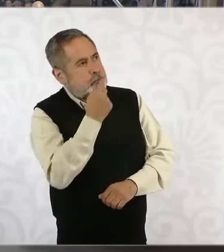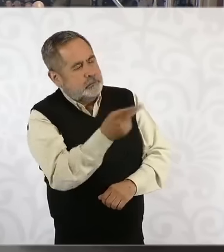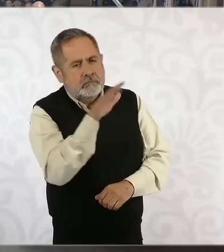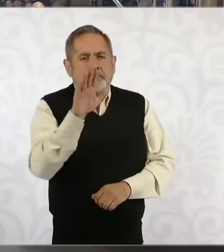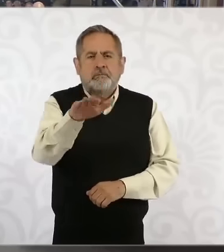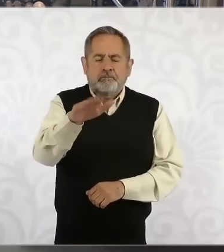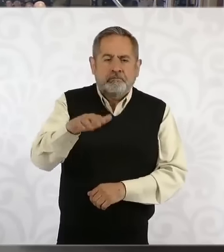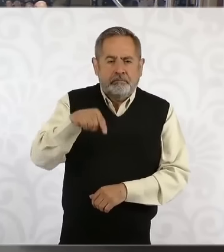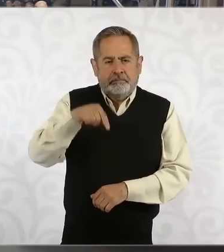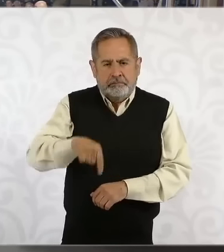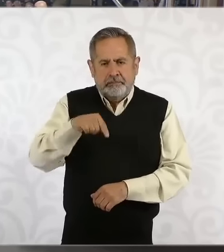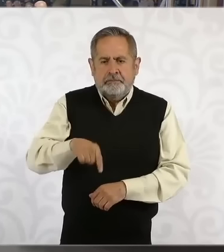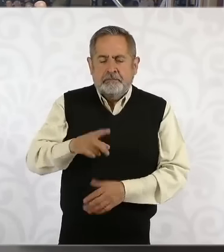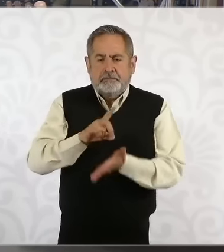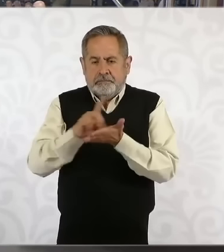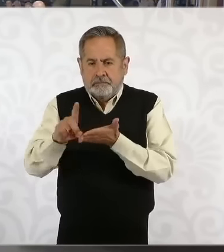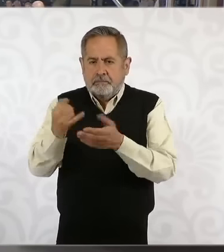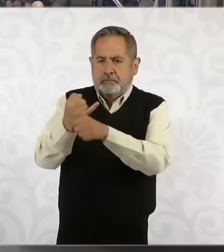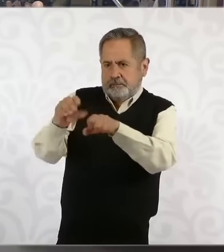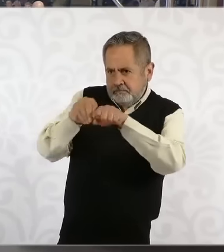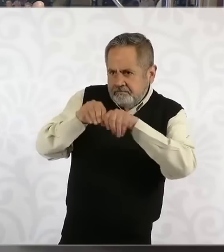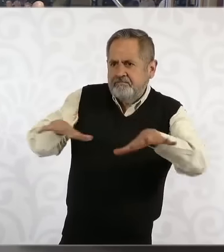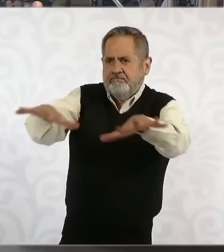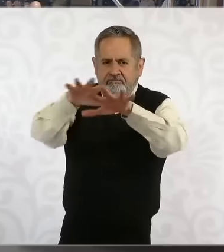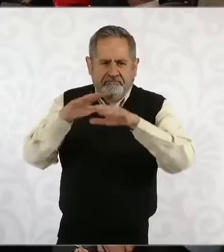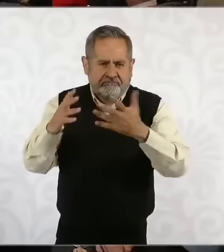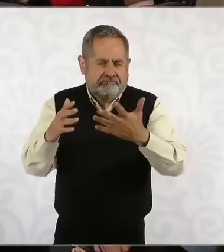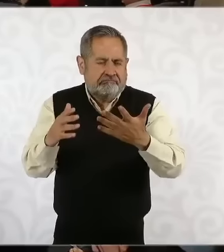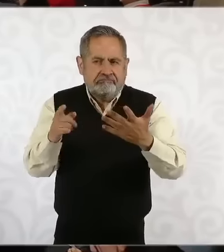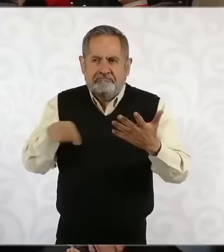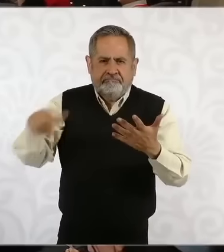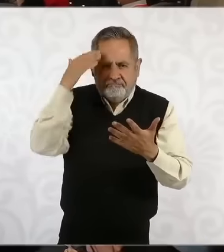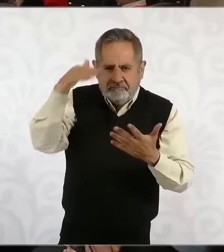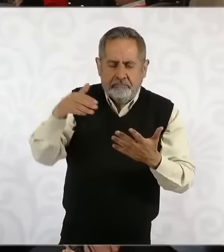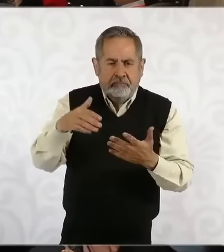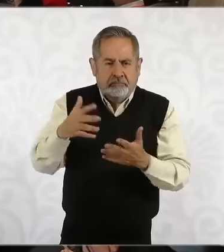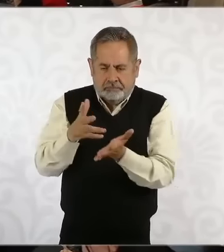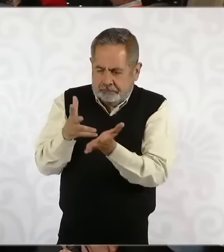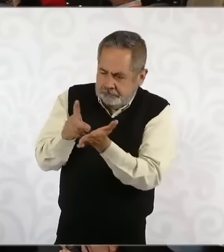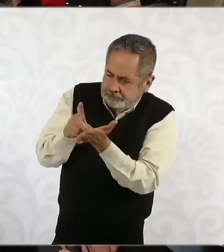la a la información del pueblo. Algunos hablamos del derecho a la verdad. Presidenta. Usted ha